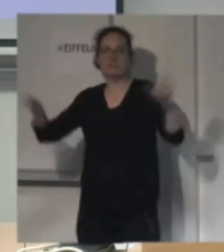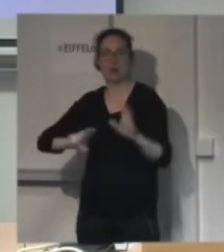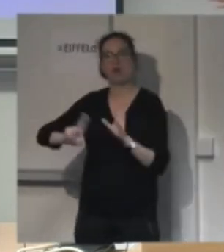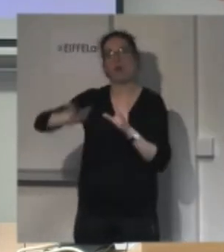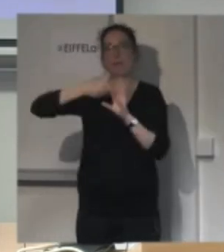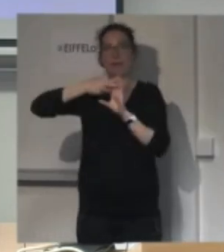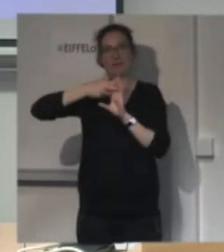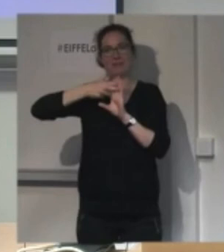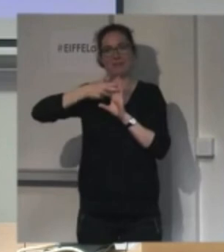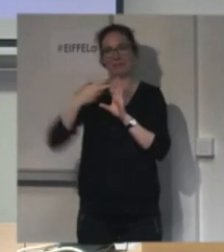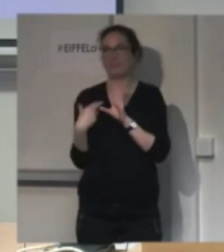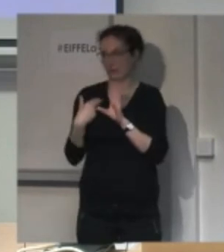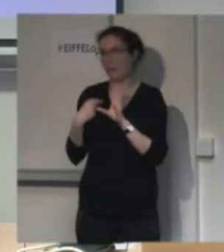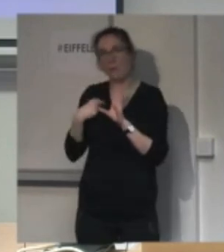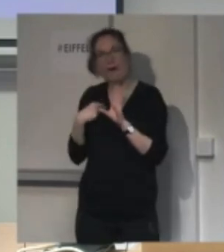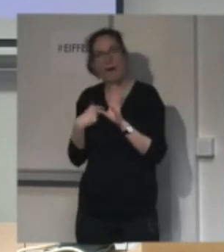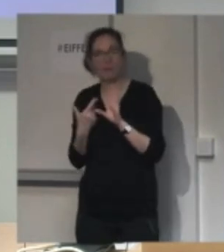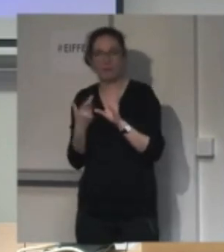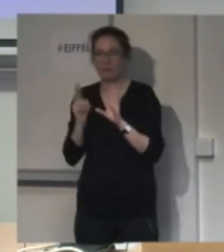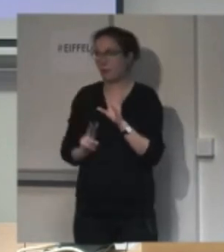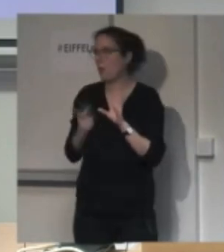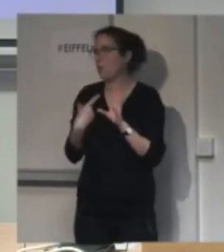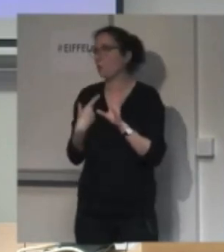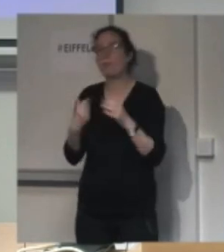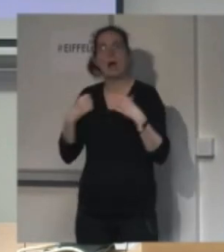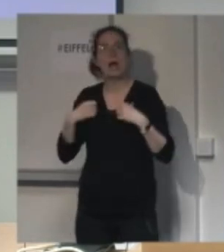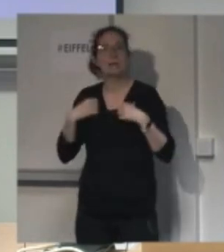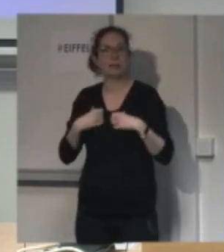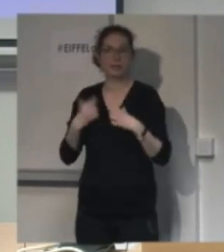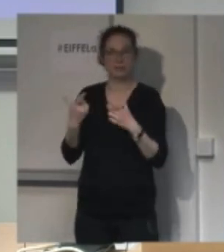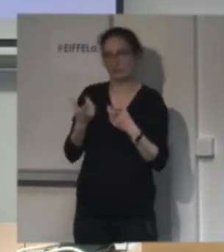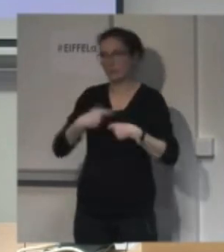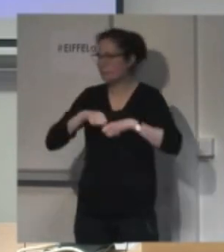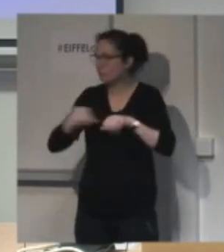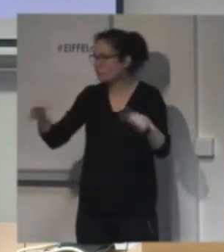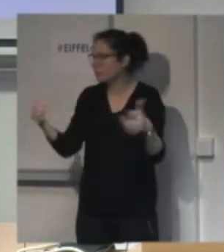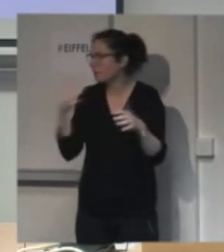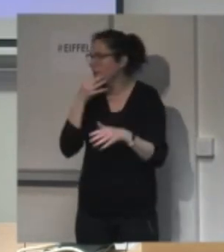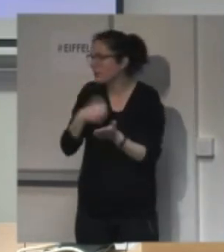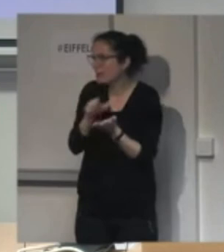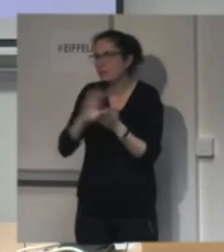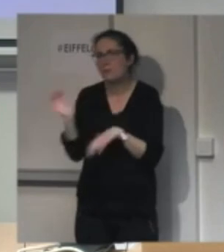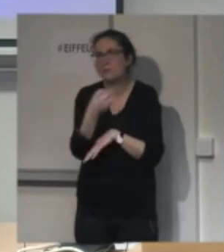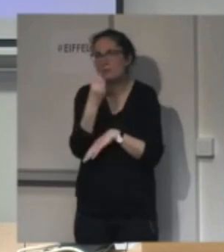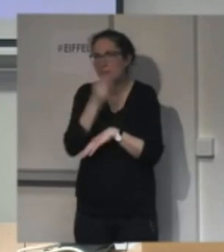Donc, vous aurez mes coordonnées. Pour la plupart, vous les avez, puisque je vous ai donné des confirmations pour vous inscrire.